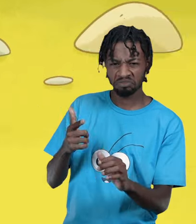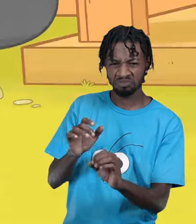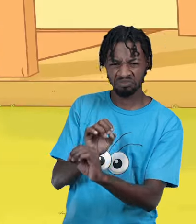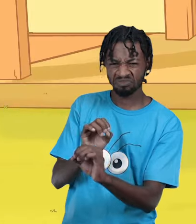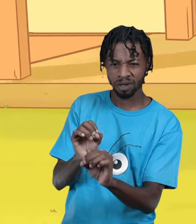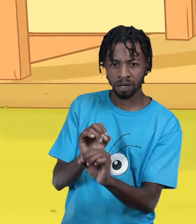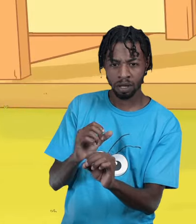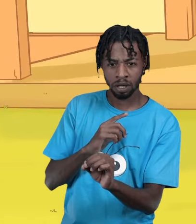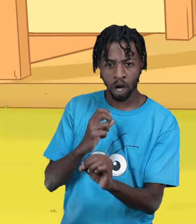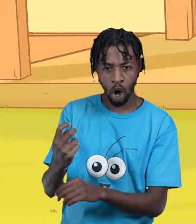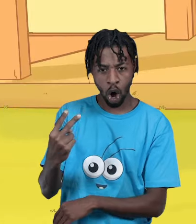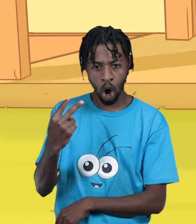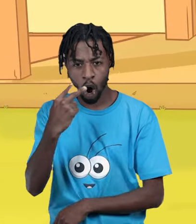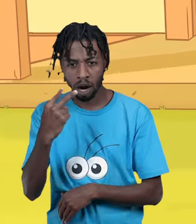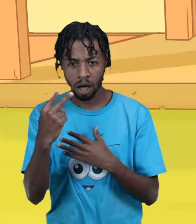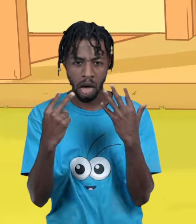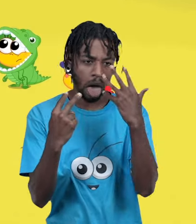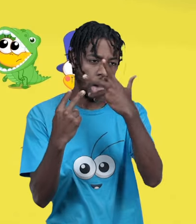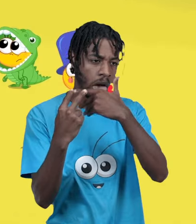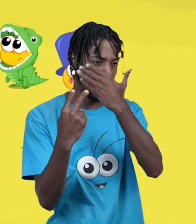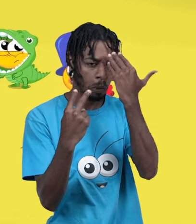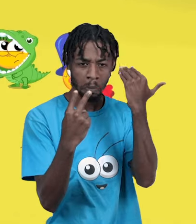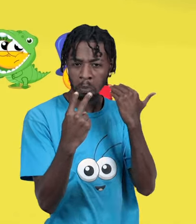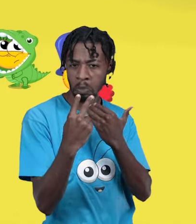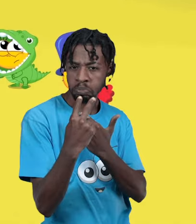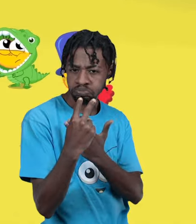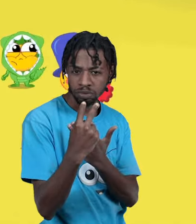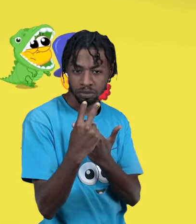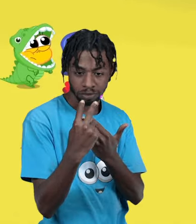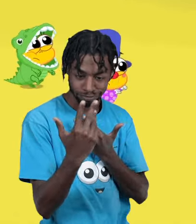Quem vê cara Não vê coração